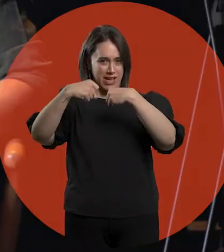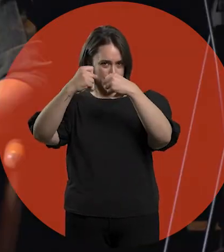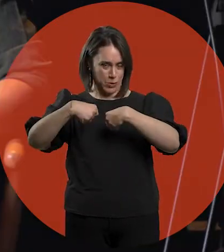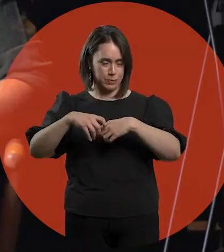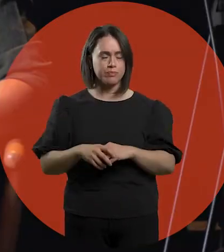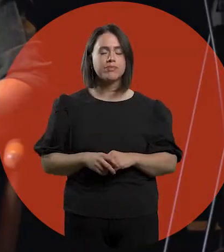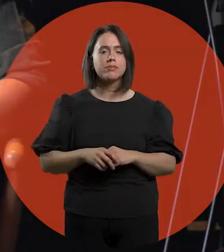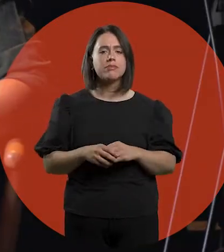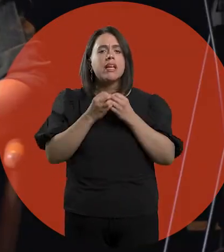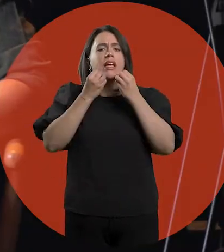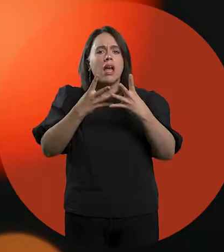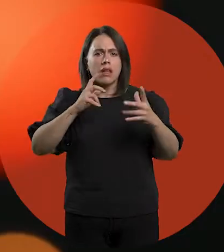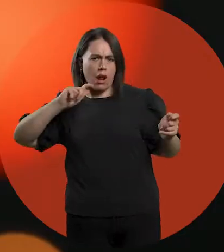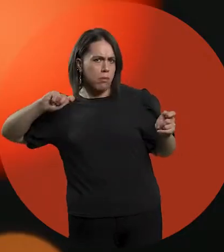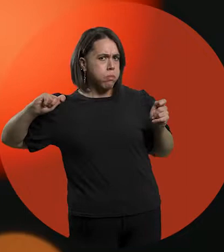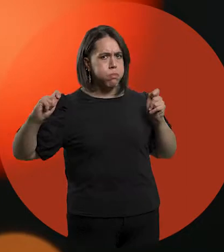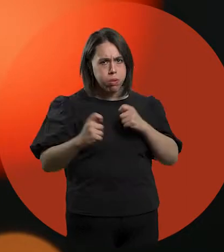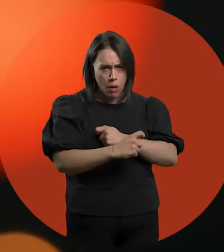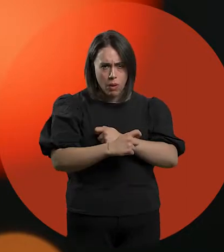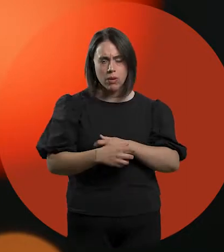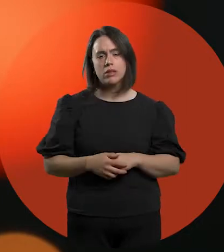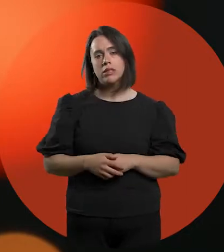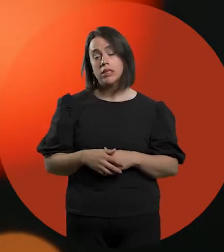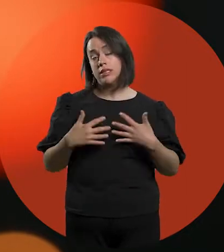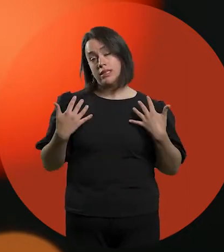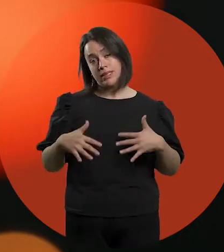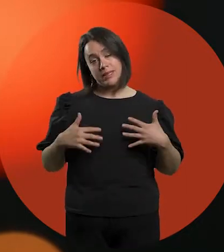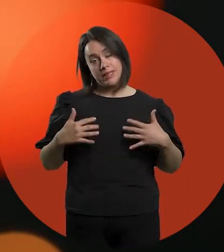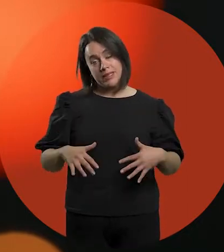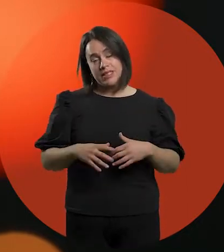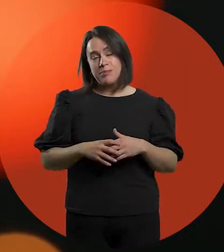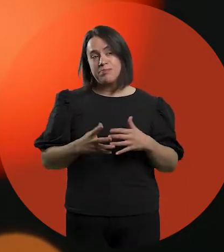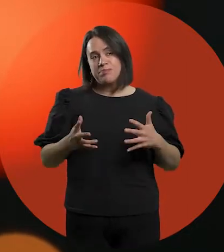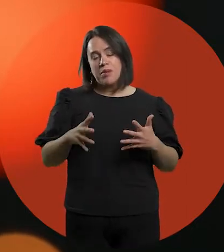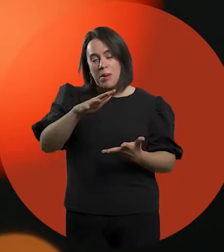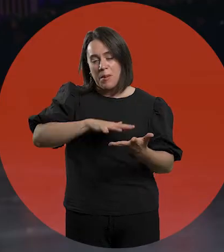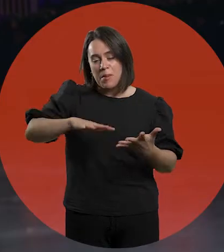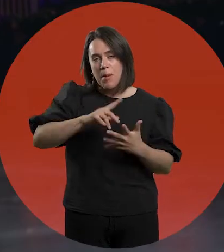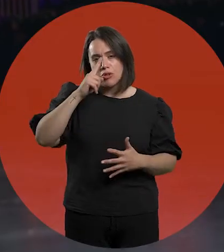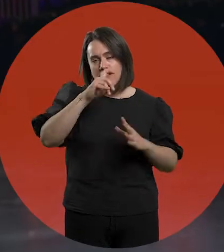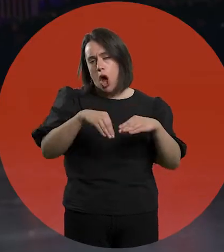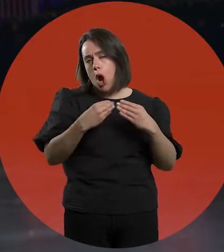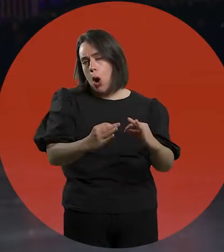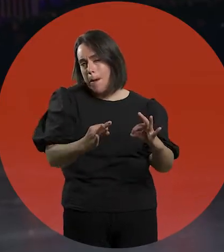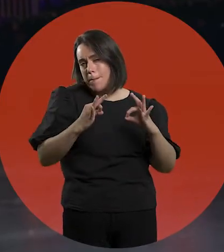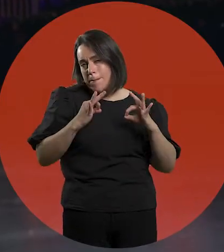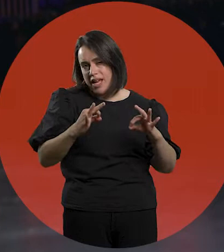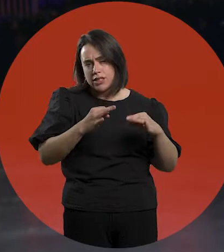¿Cómo viviste ese cambio? Bueno, Montevideo tiene todo, ¿no? Comercial, lo tenés todo.